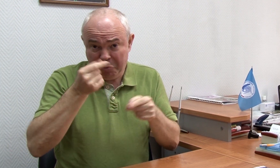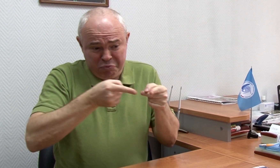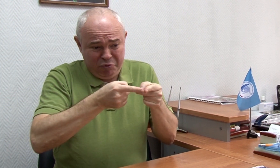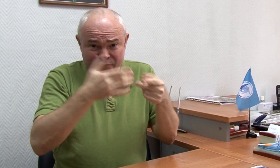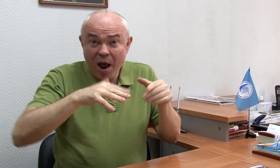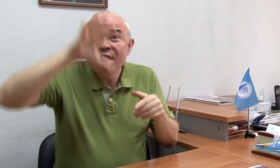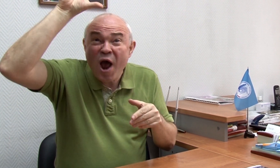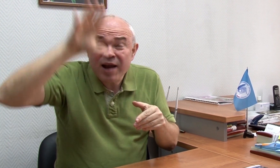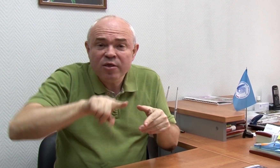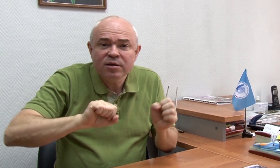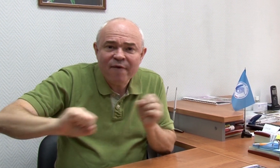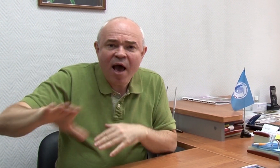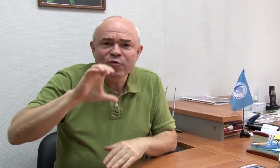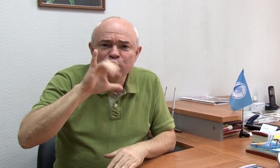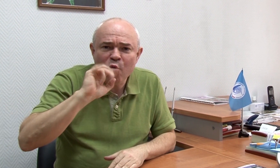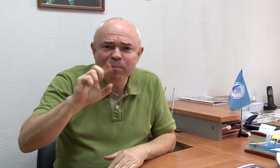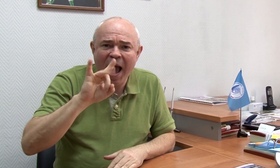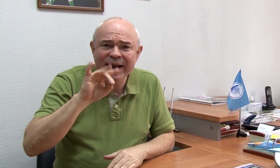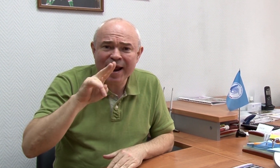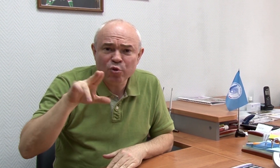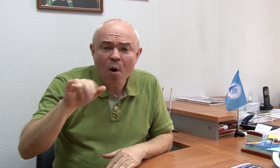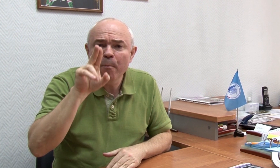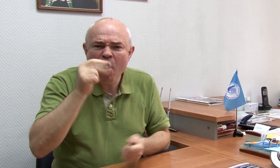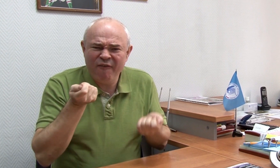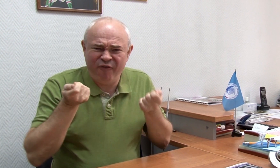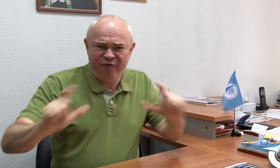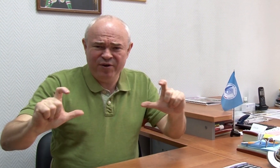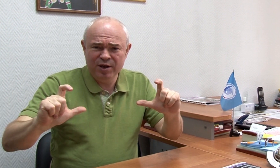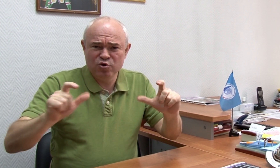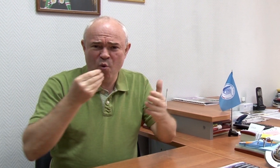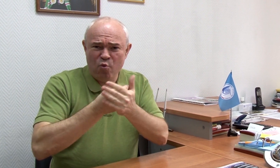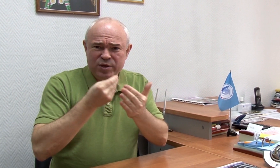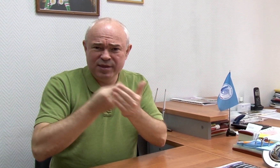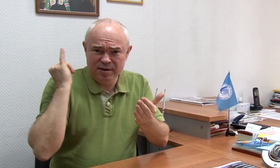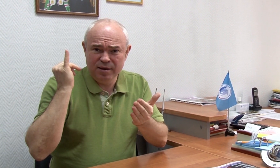Немного площади оставил себе. А всё остальное он сдавал в субаренду, по завышенным в разы ценам!